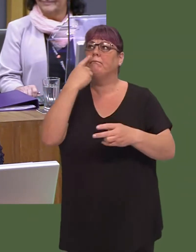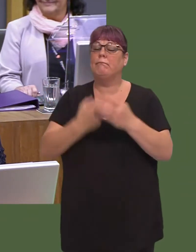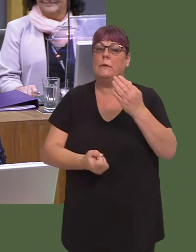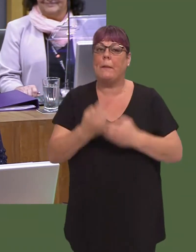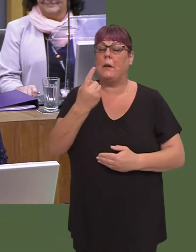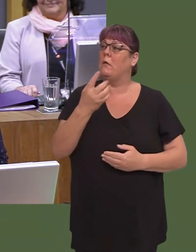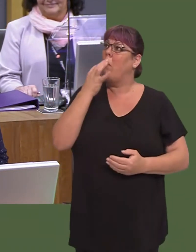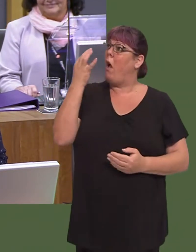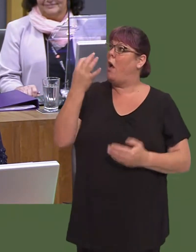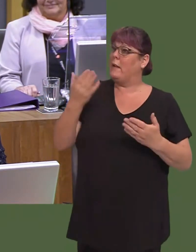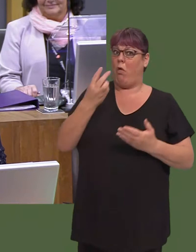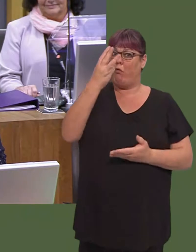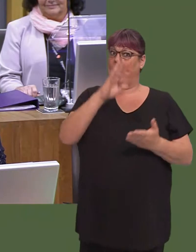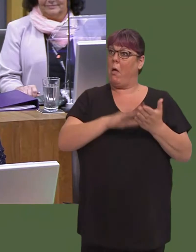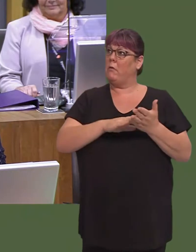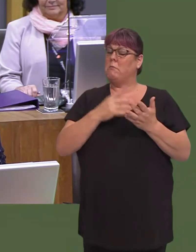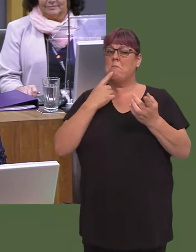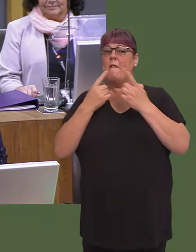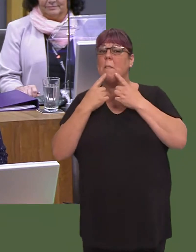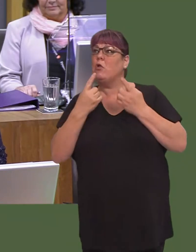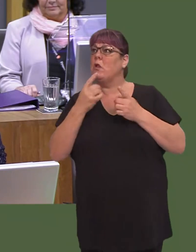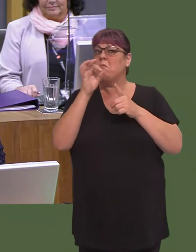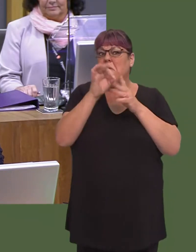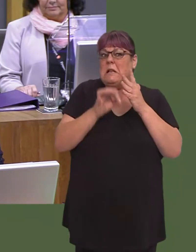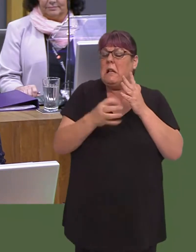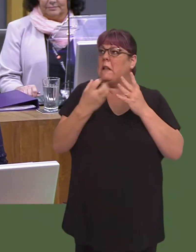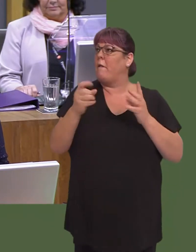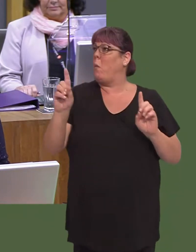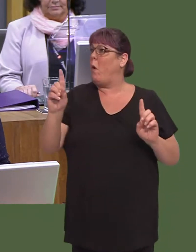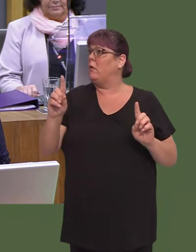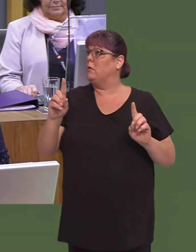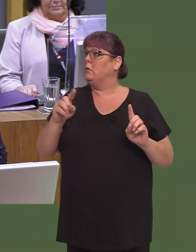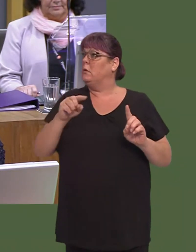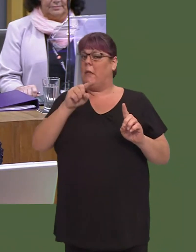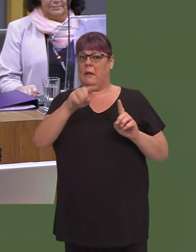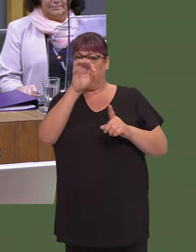efallai byddai mwy o arian ar gael ar gyfer tai fforddiadwy pe byddai peth o'r arian hwnnw